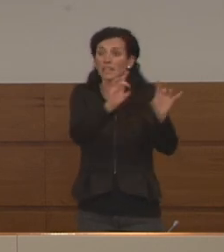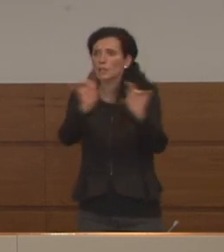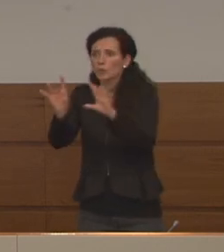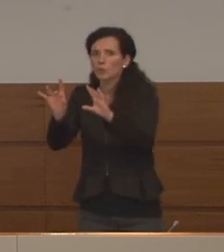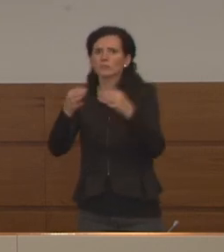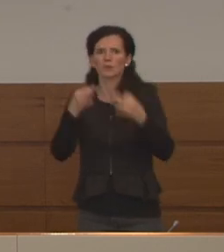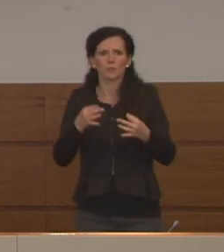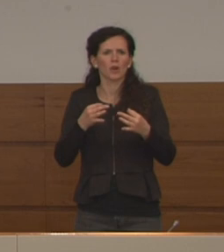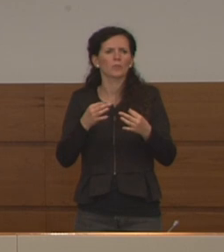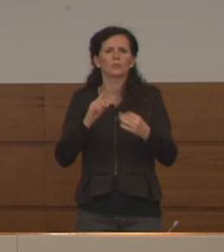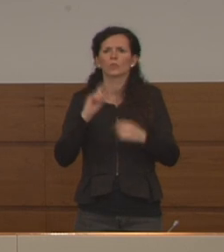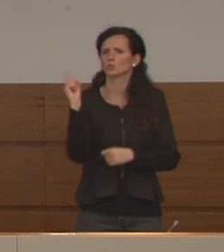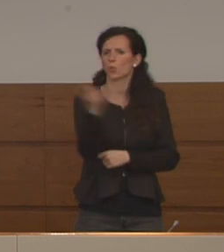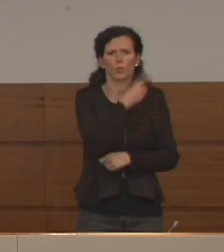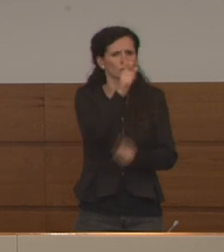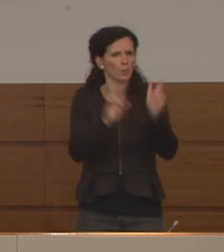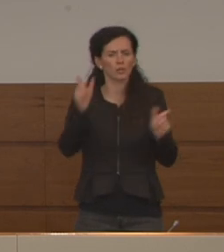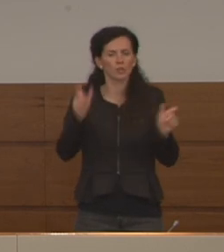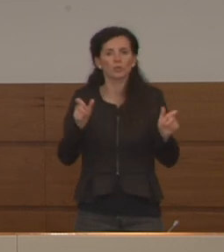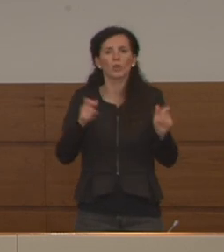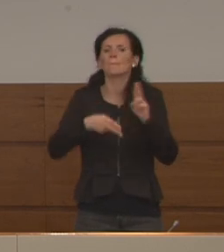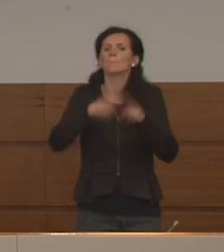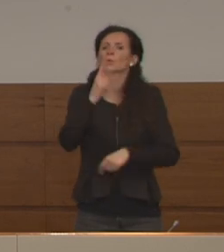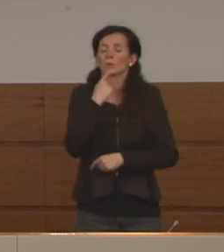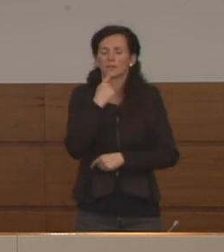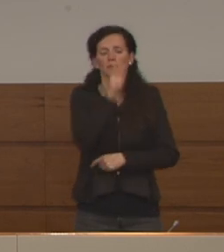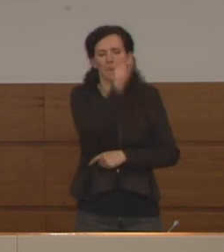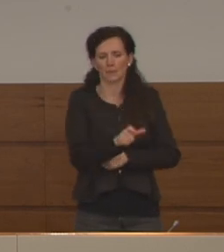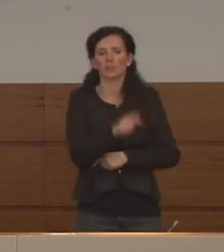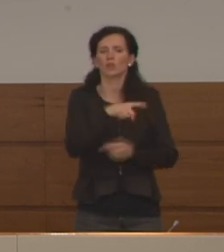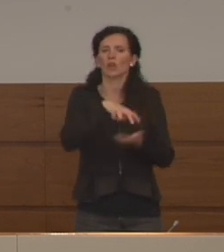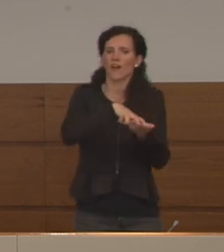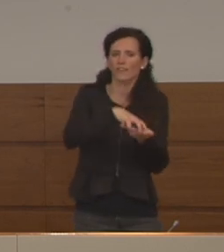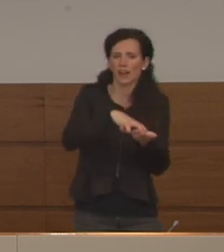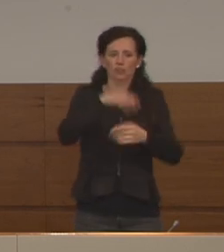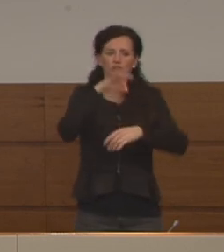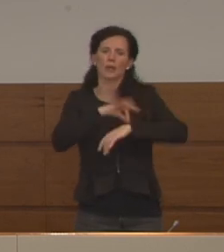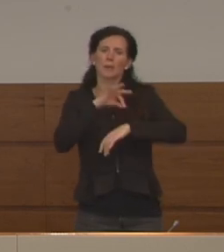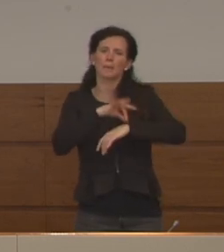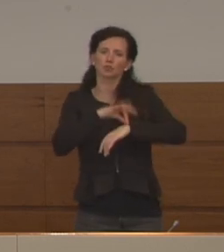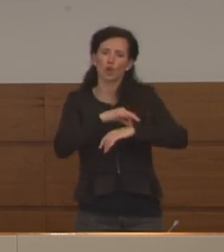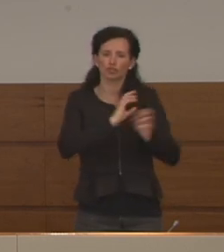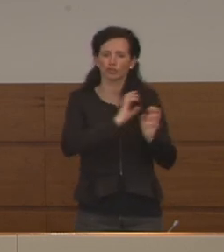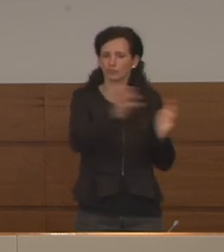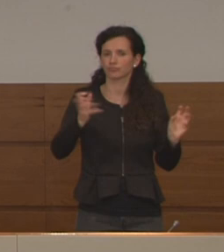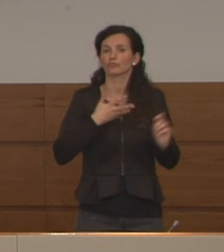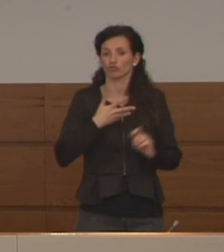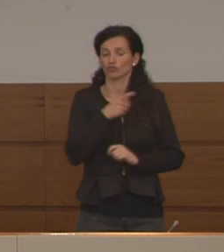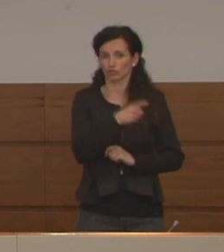alcune morbosità preesistenti. Quindi la revisione analitica di quello